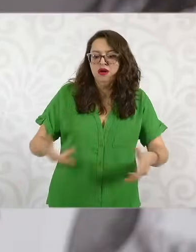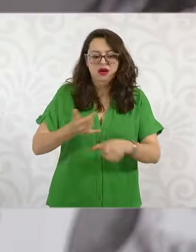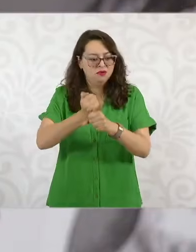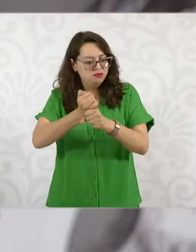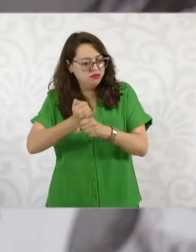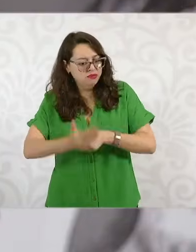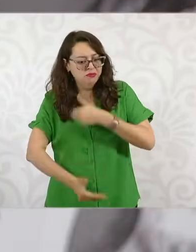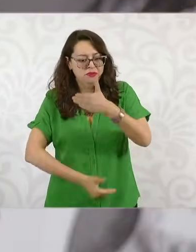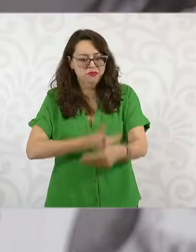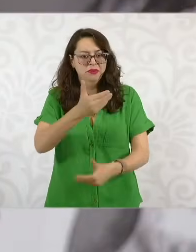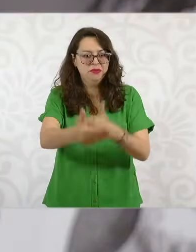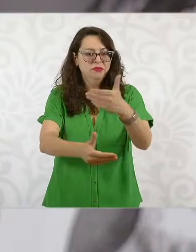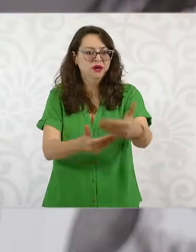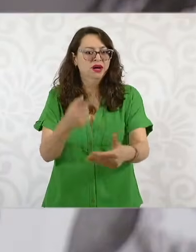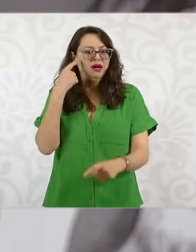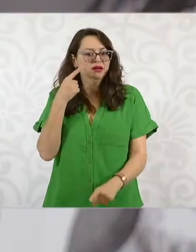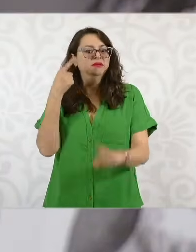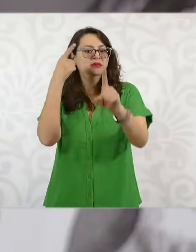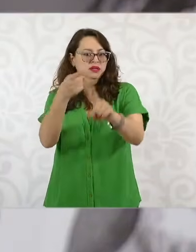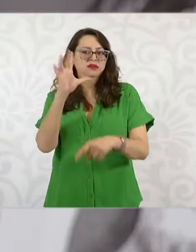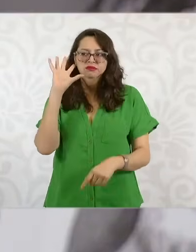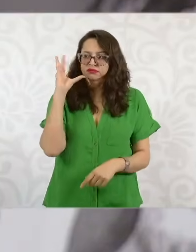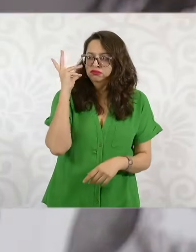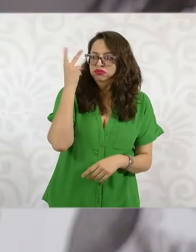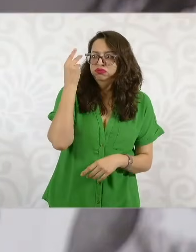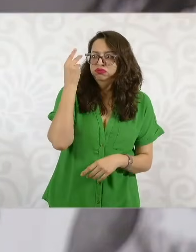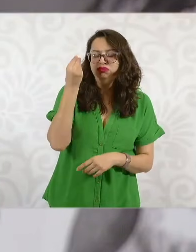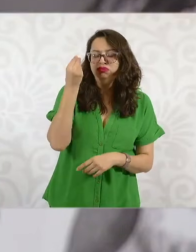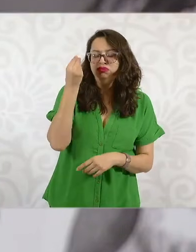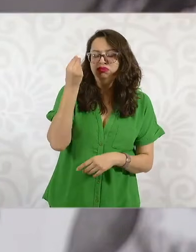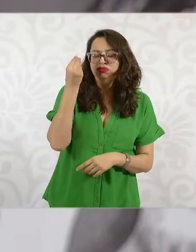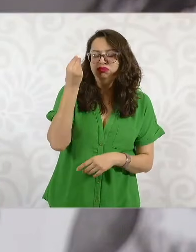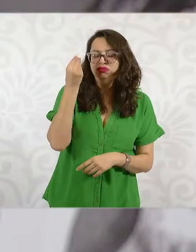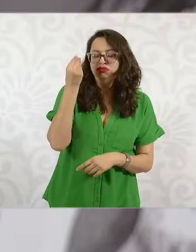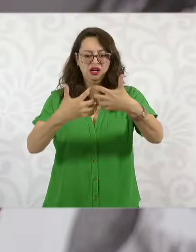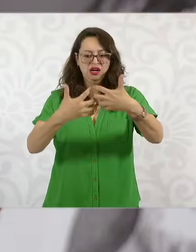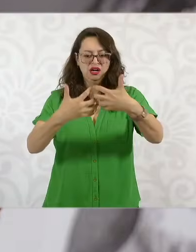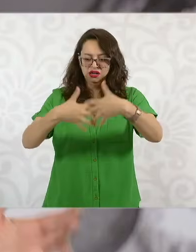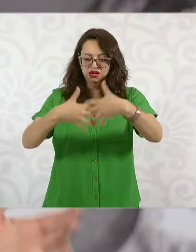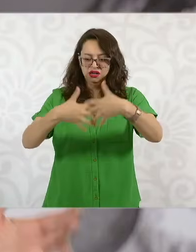y se avance en el desarrollo tecnológico y la manufactura en nuestro país. Particularmente la